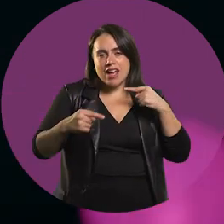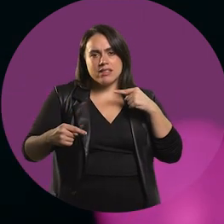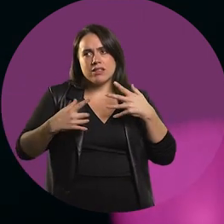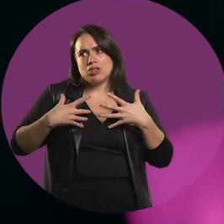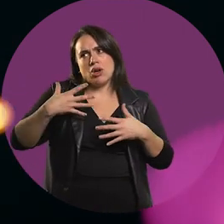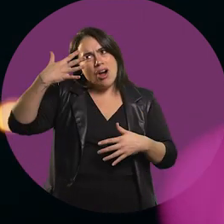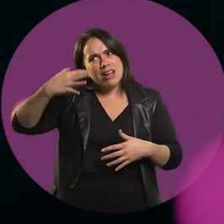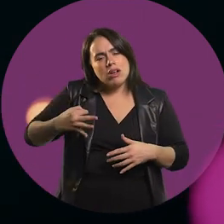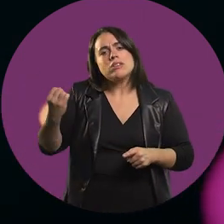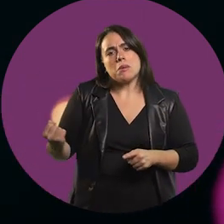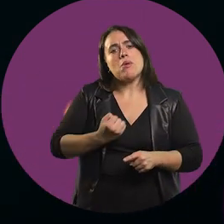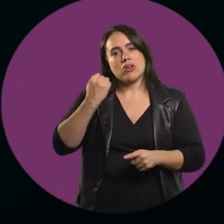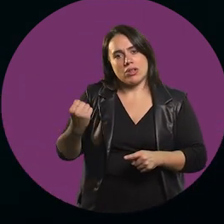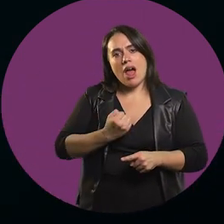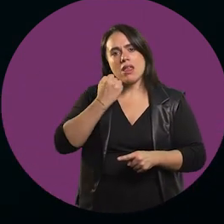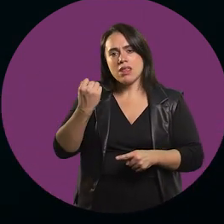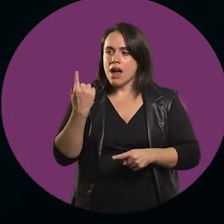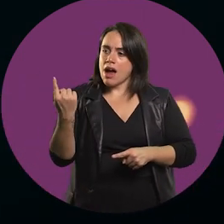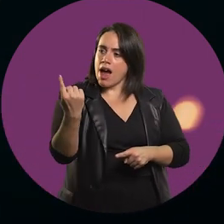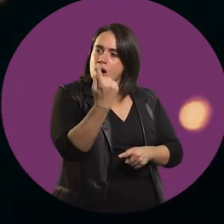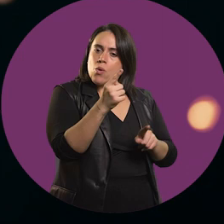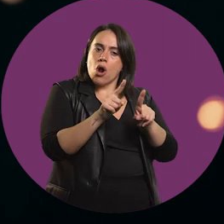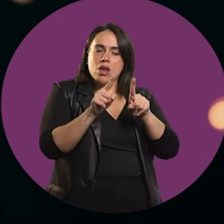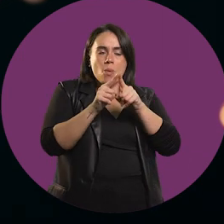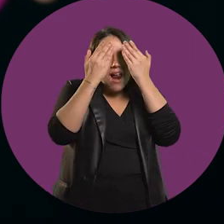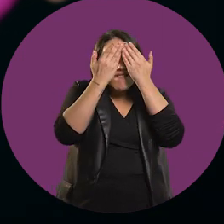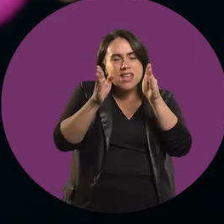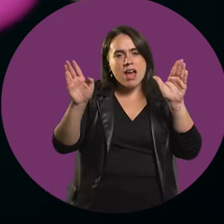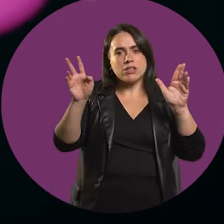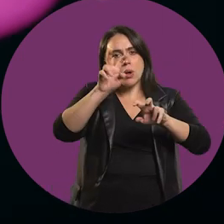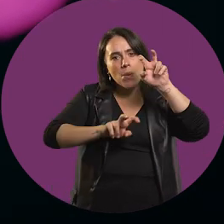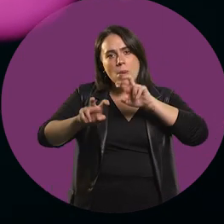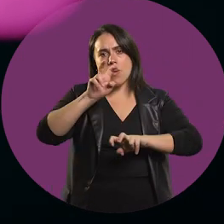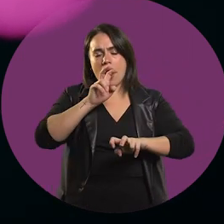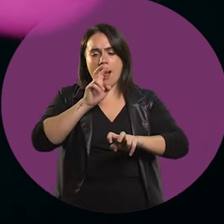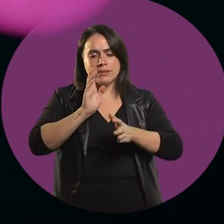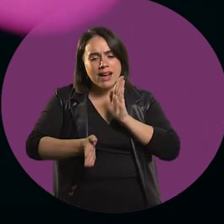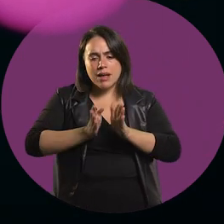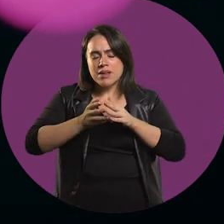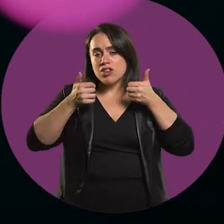Creo en la importancia de los tratamientos respecto a la salud mental.